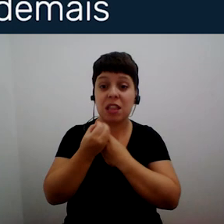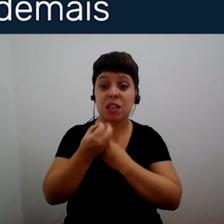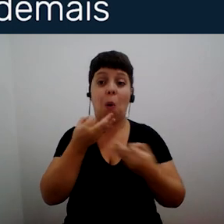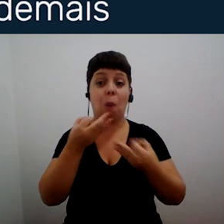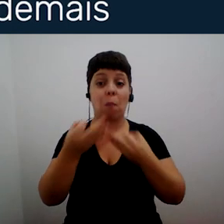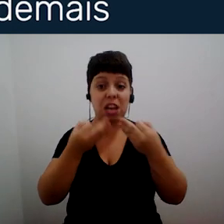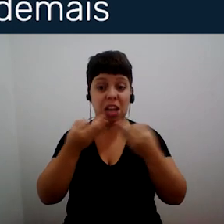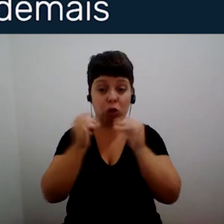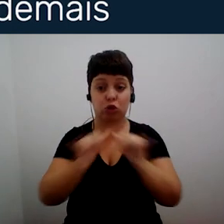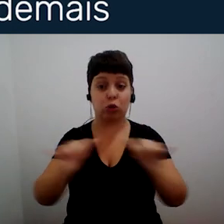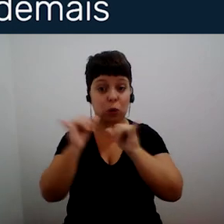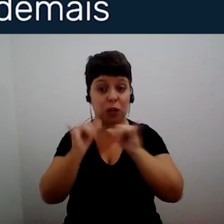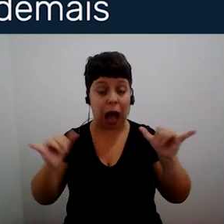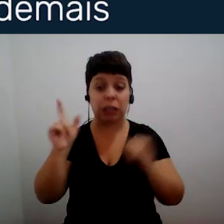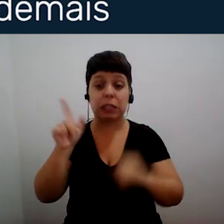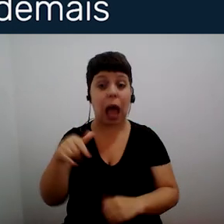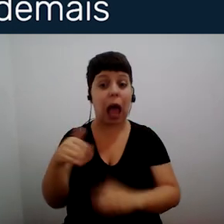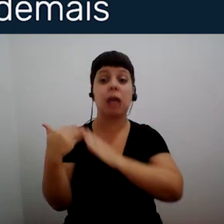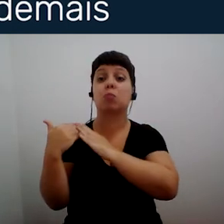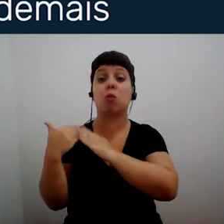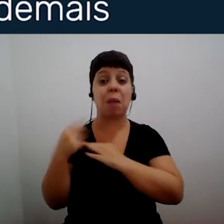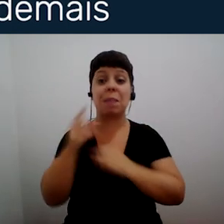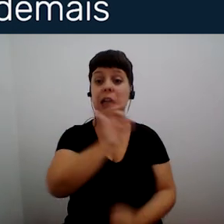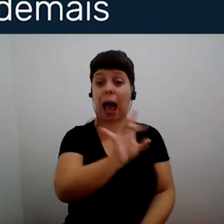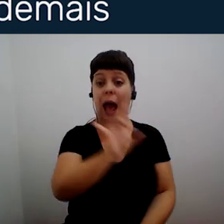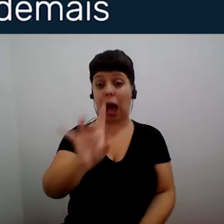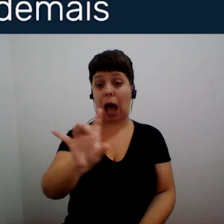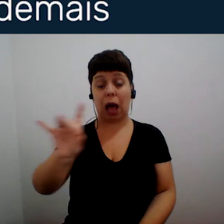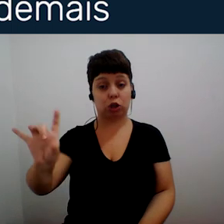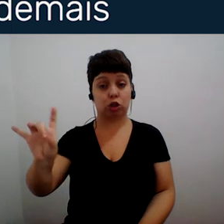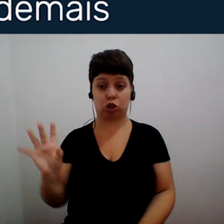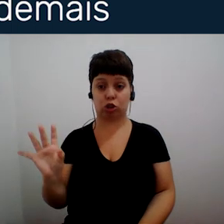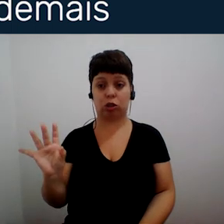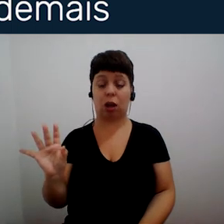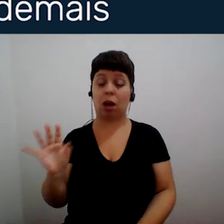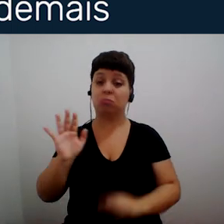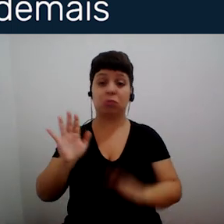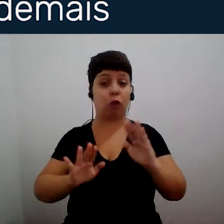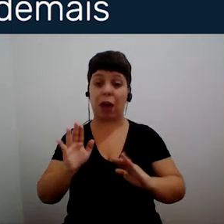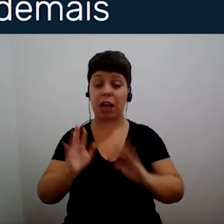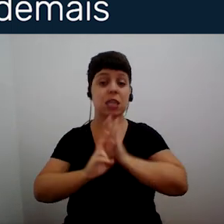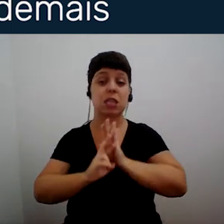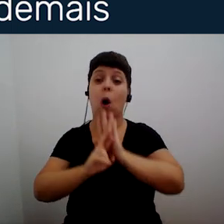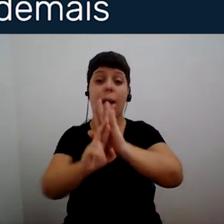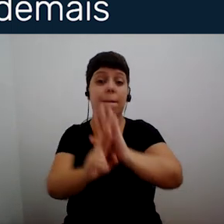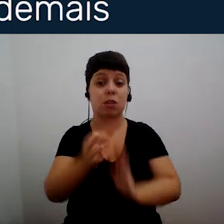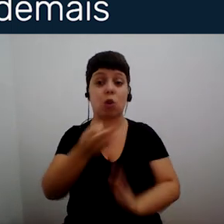As informações e opiniões divulgadas neste evento são de inteira responsabilidade das pessoas que as expressam e não necessariamente